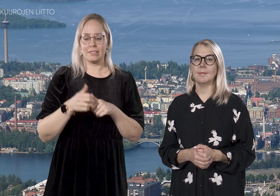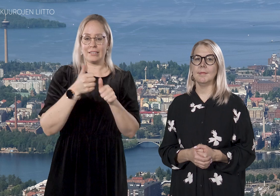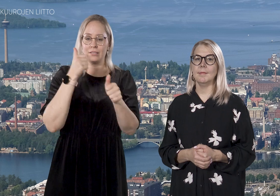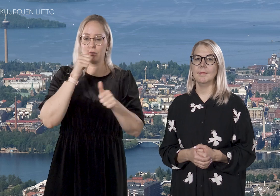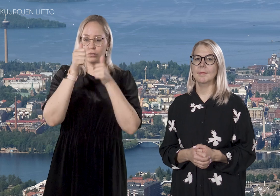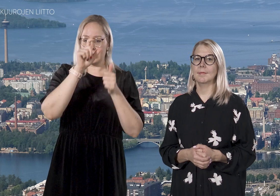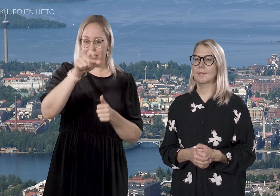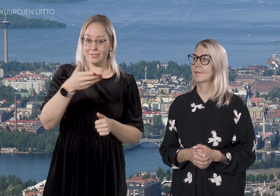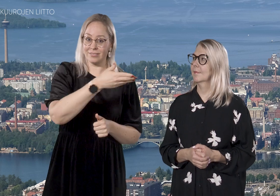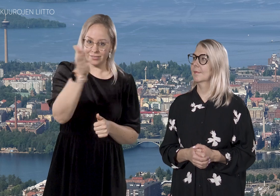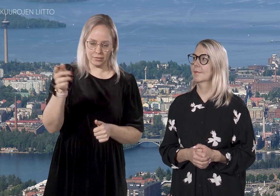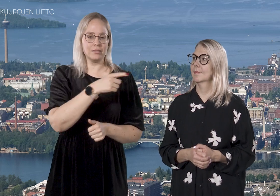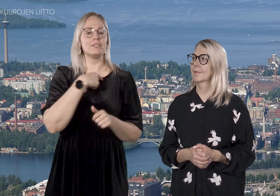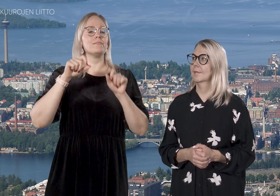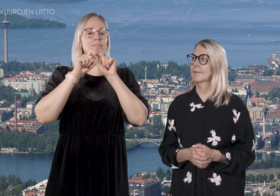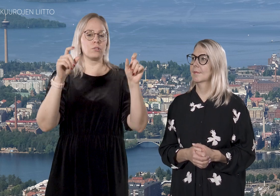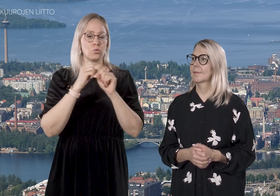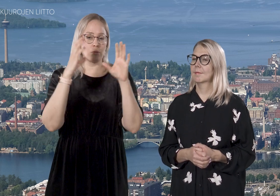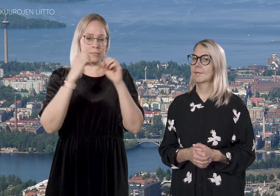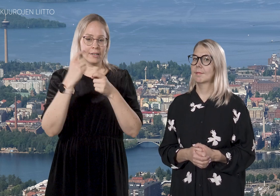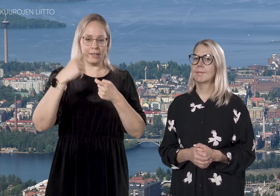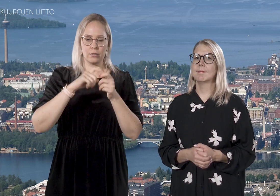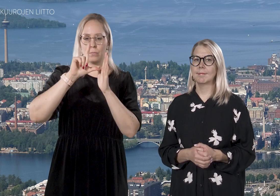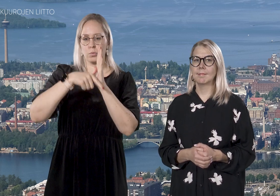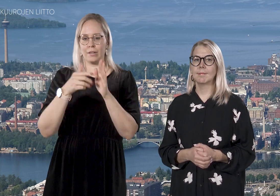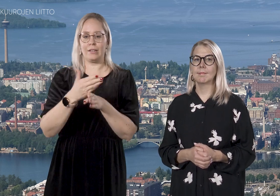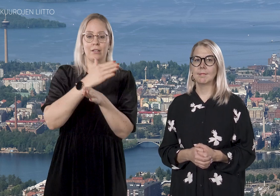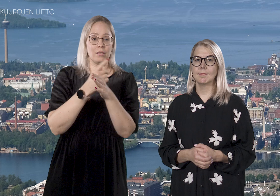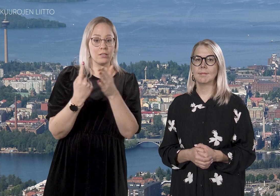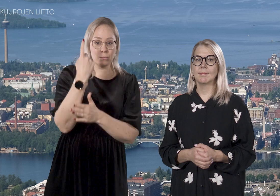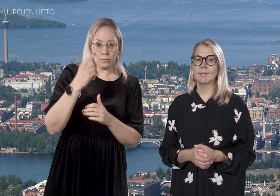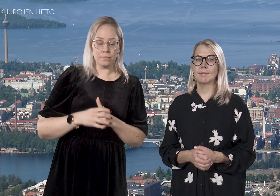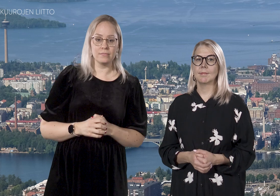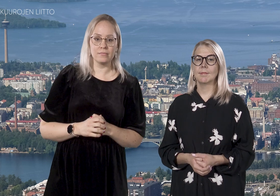Etäosallistujille lähetetään Zoom-linkki puoli tuntia ennen tapahtumaa.